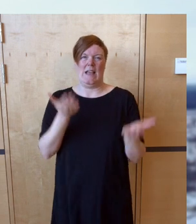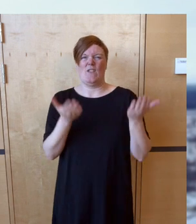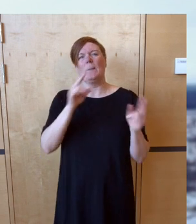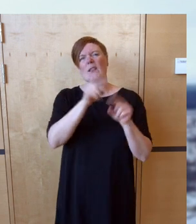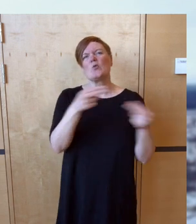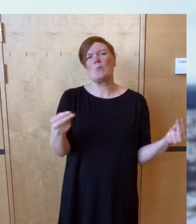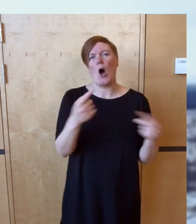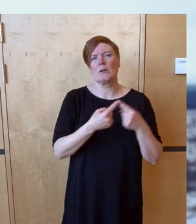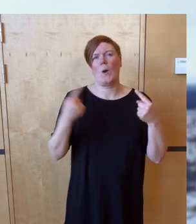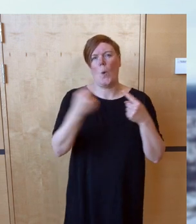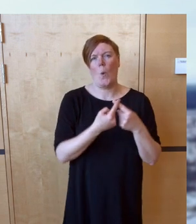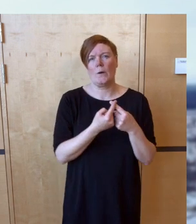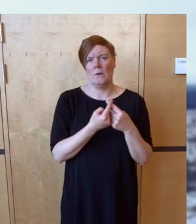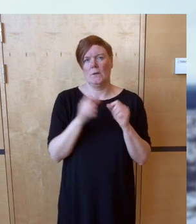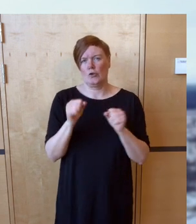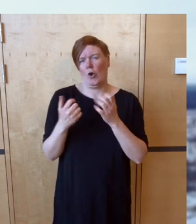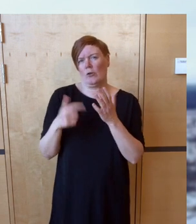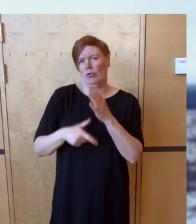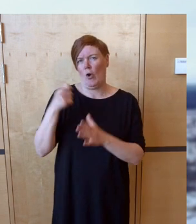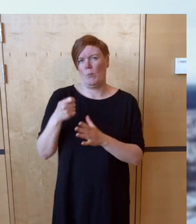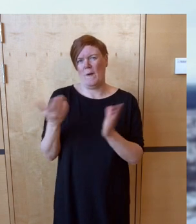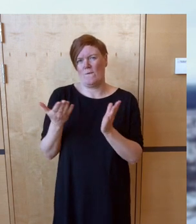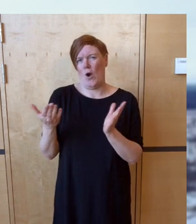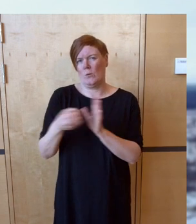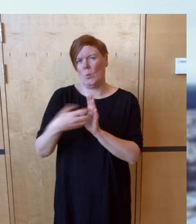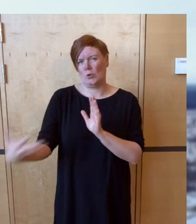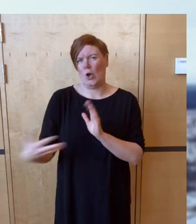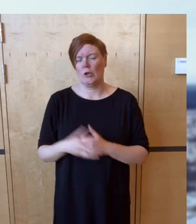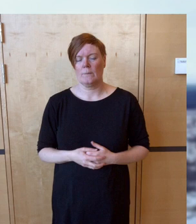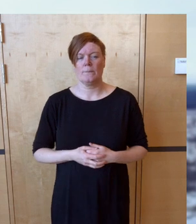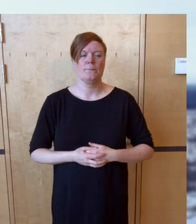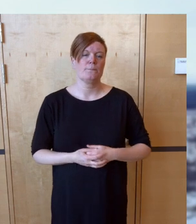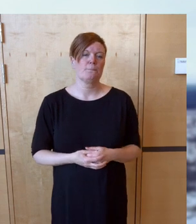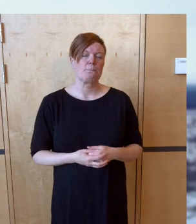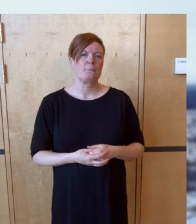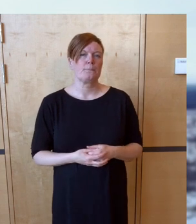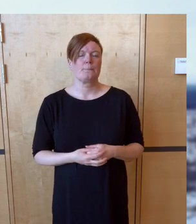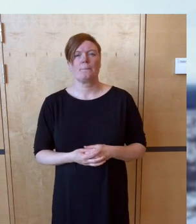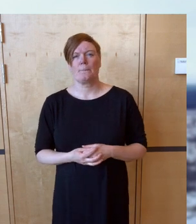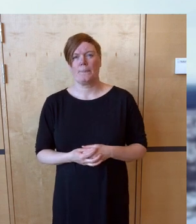Vilka delar det här beror på Som Kommun Kommunen redovisare